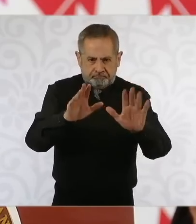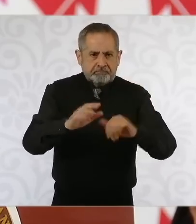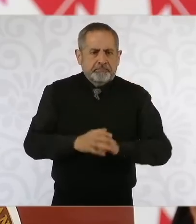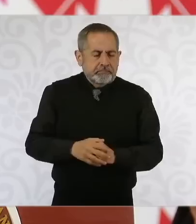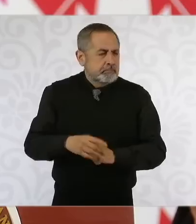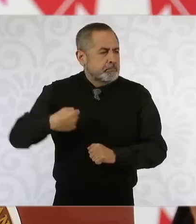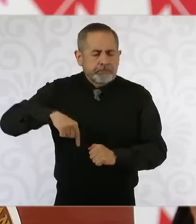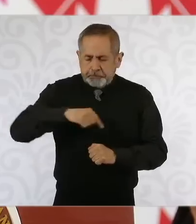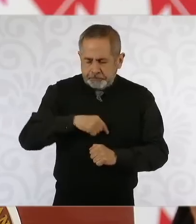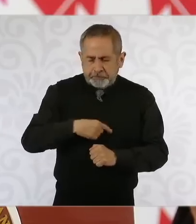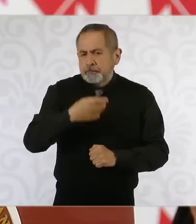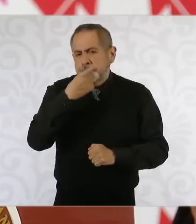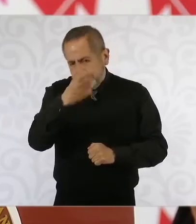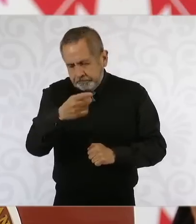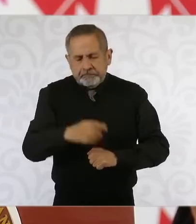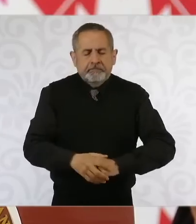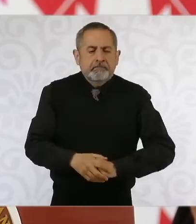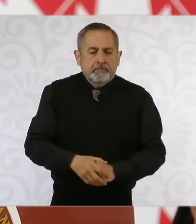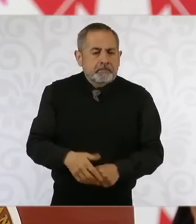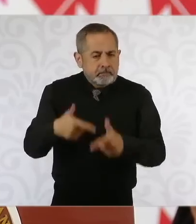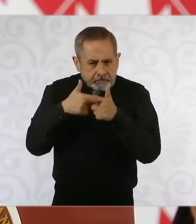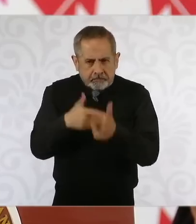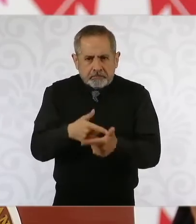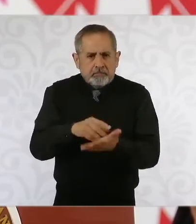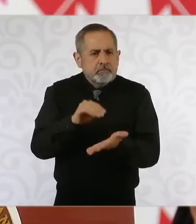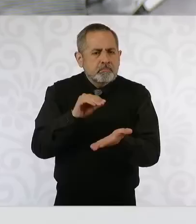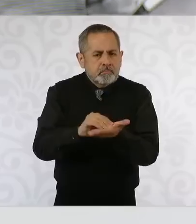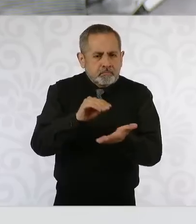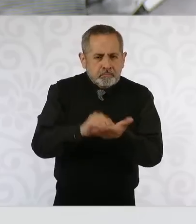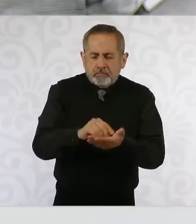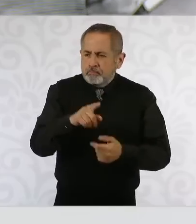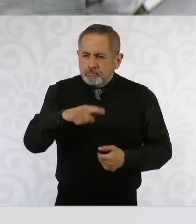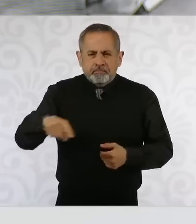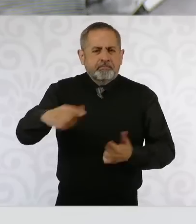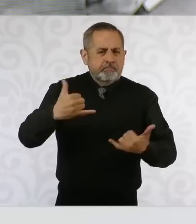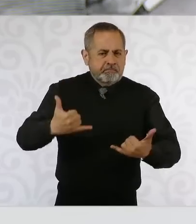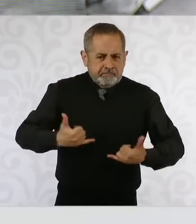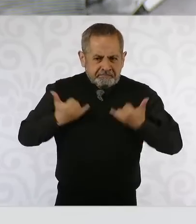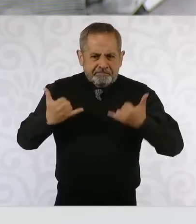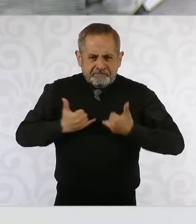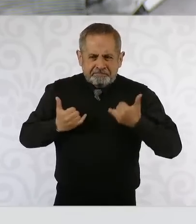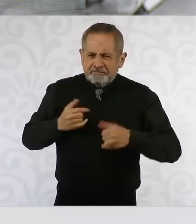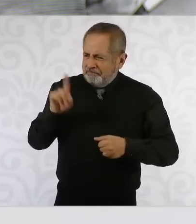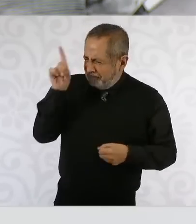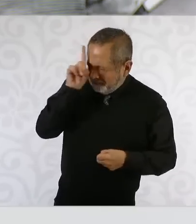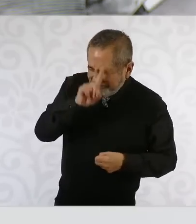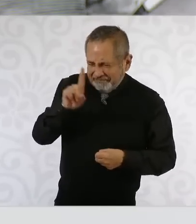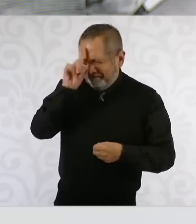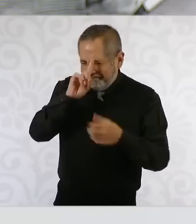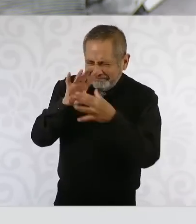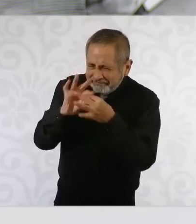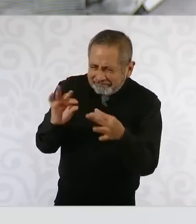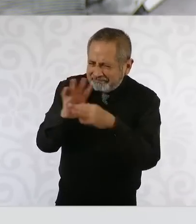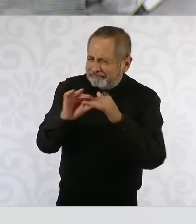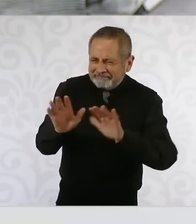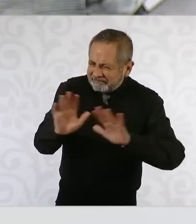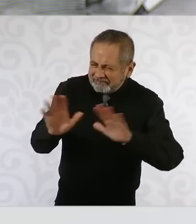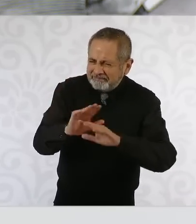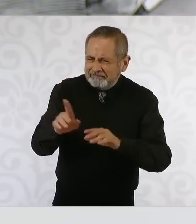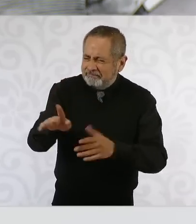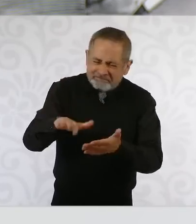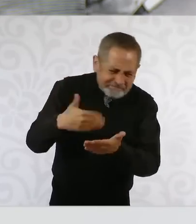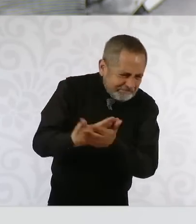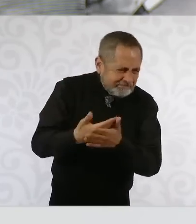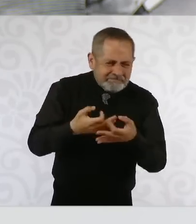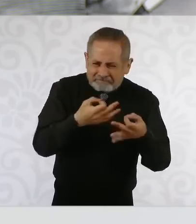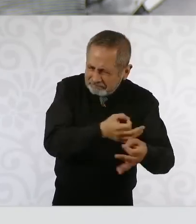combatiendo el acercamiento de los jóvenes a las drogas particularmente esta droga tan letal como